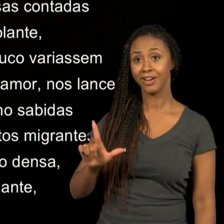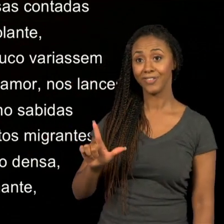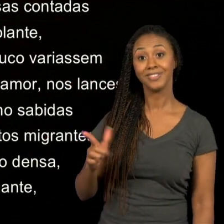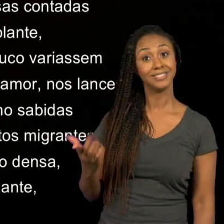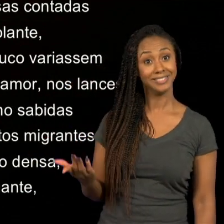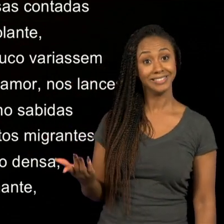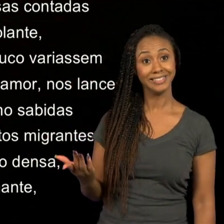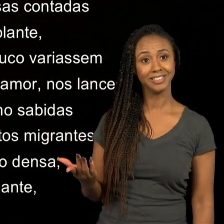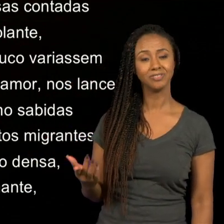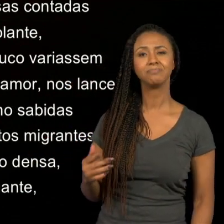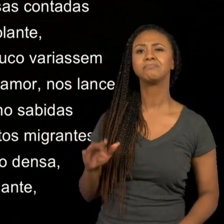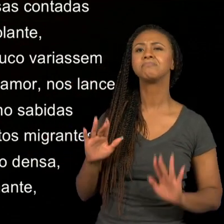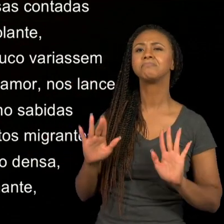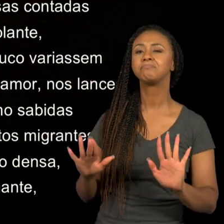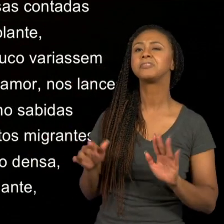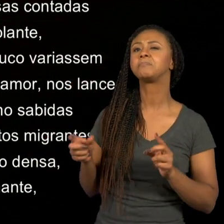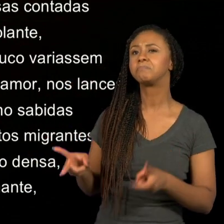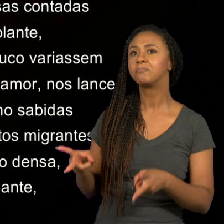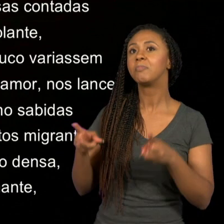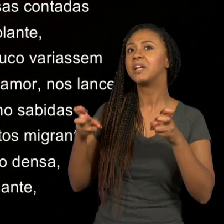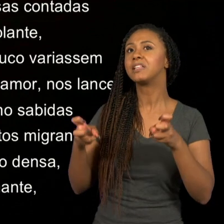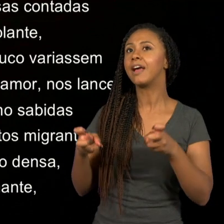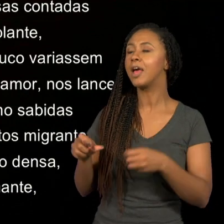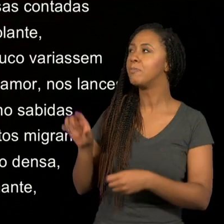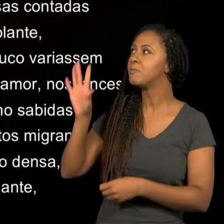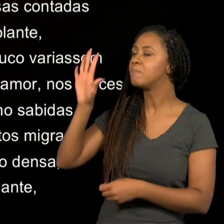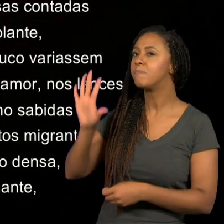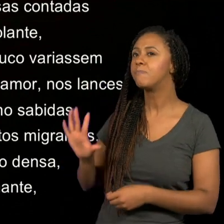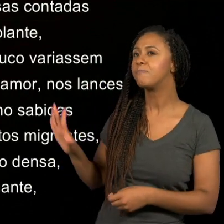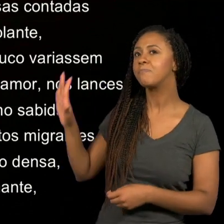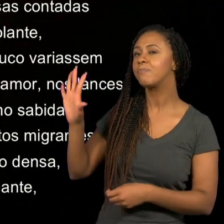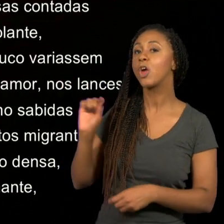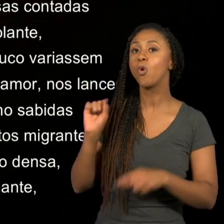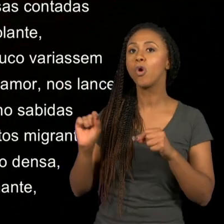NUMA RODA DE CARRO DE BOI, PORTANTO ESTÃO NUMA